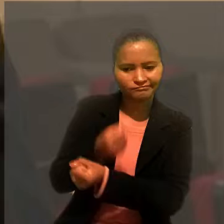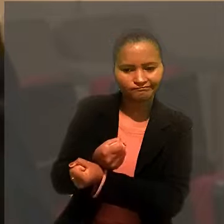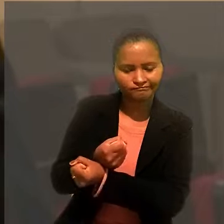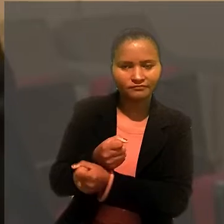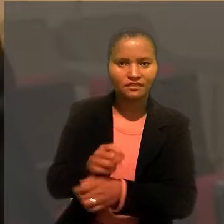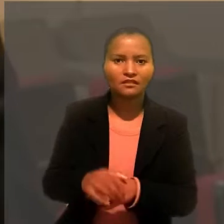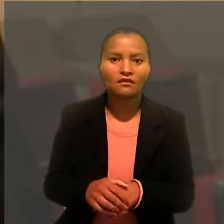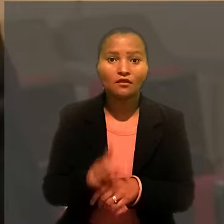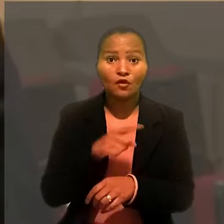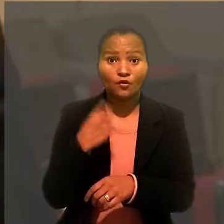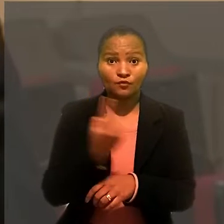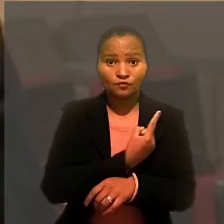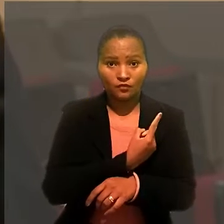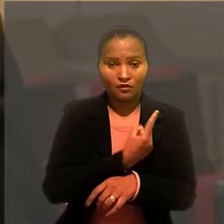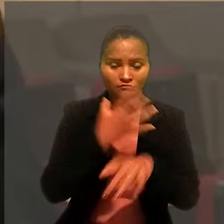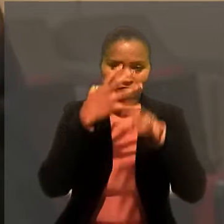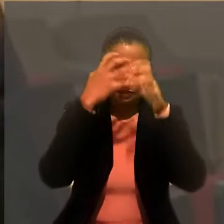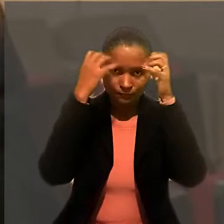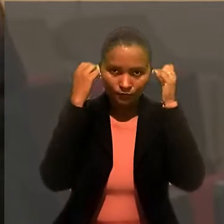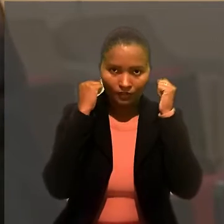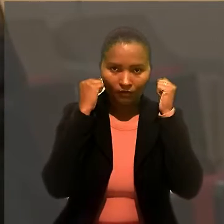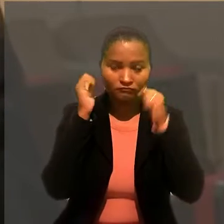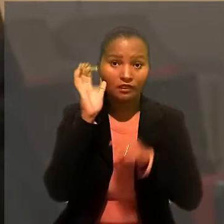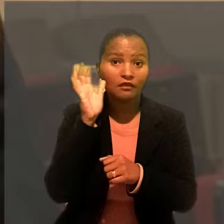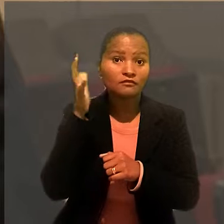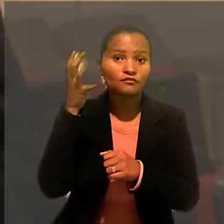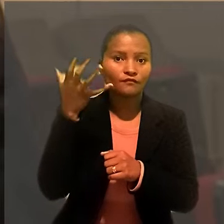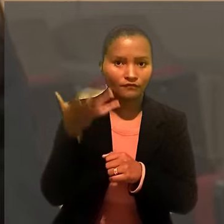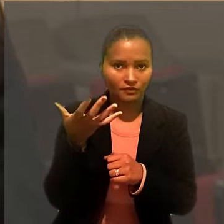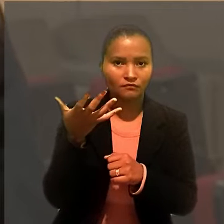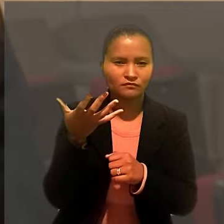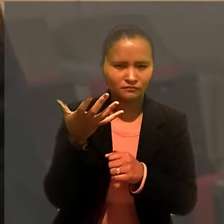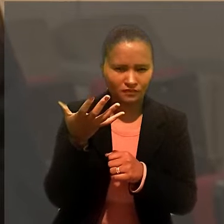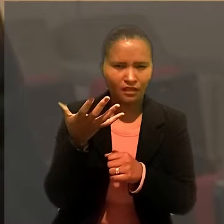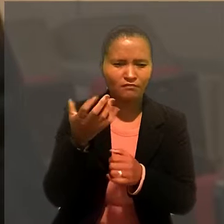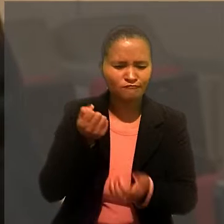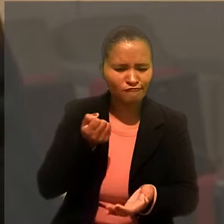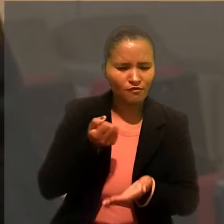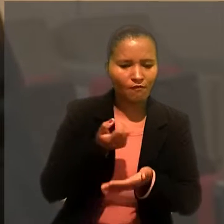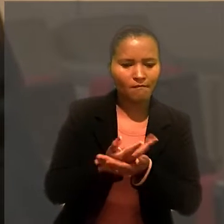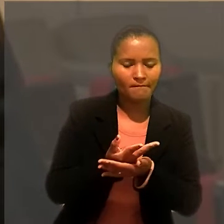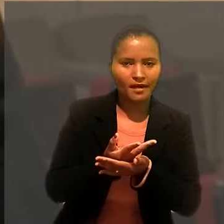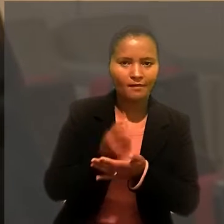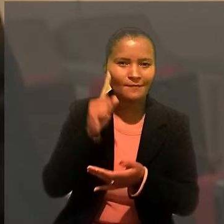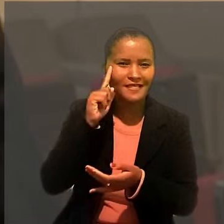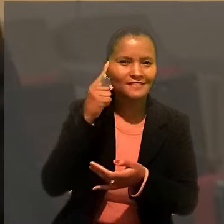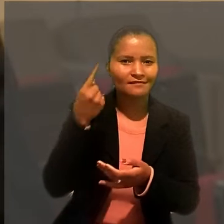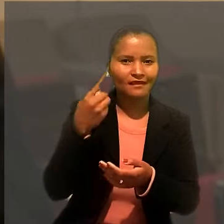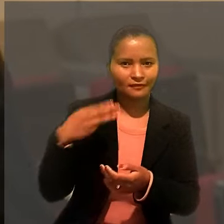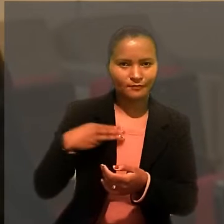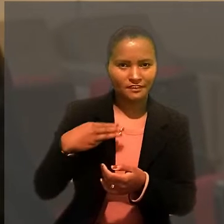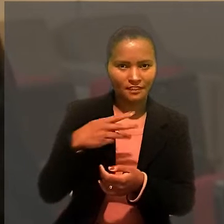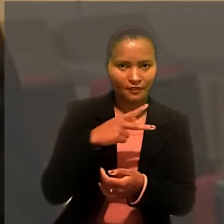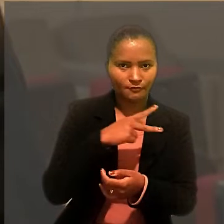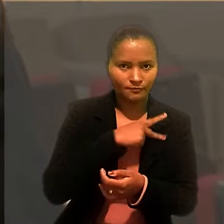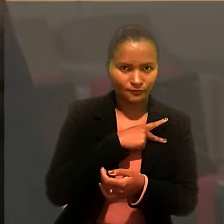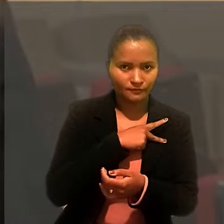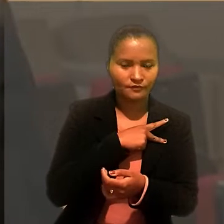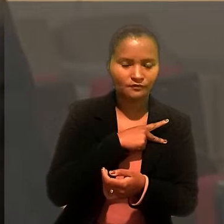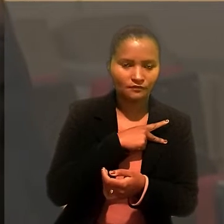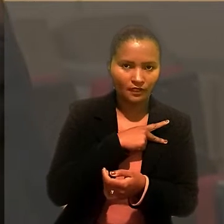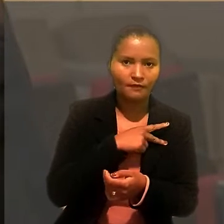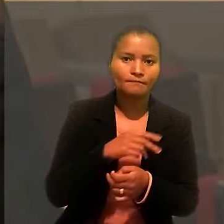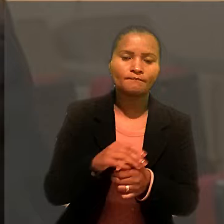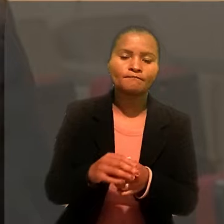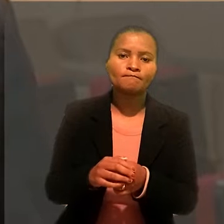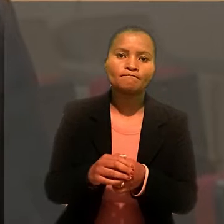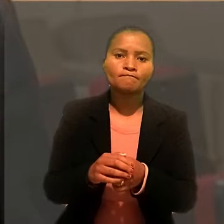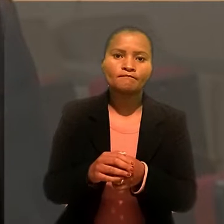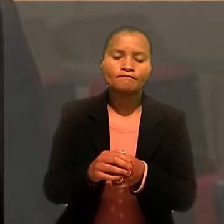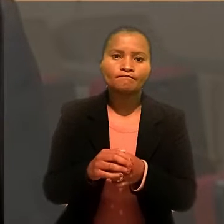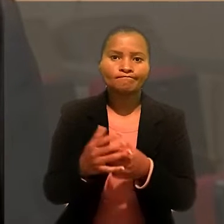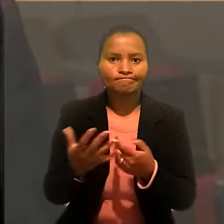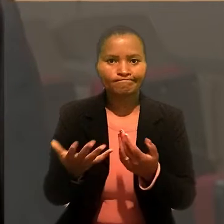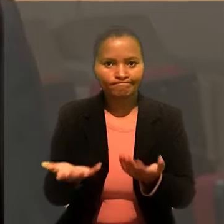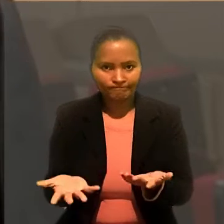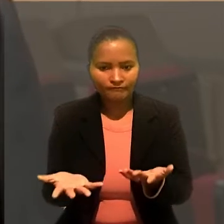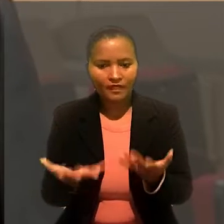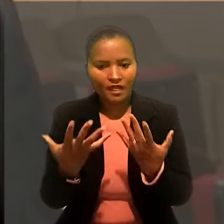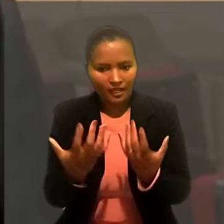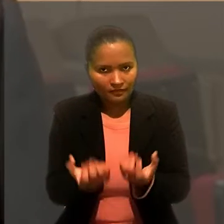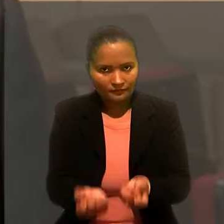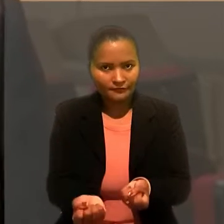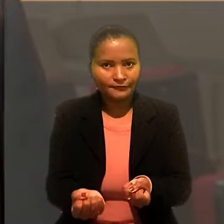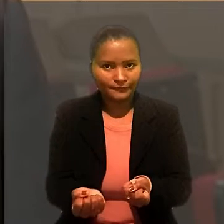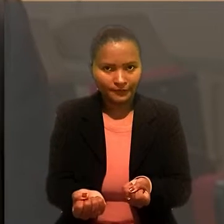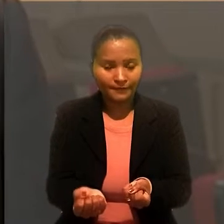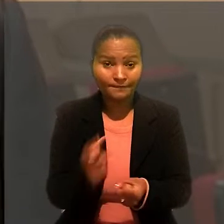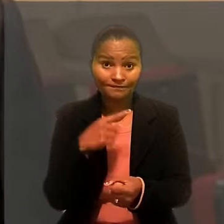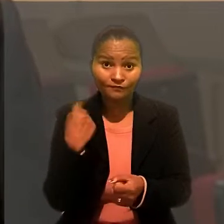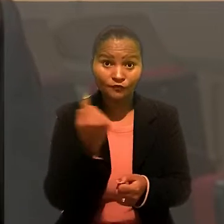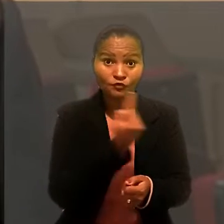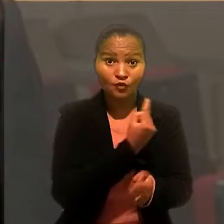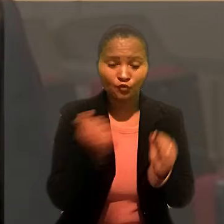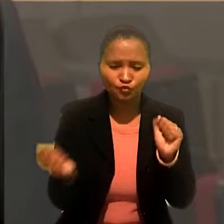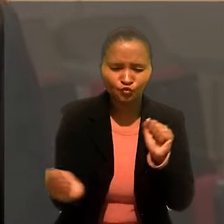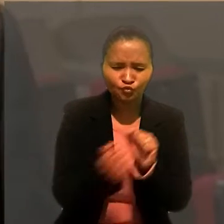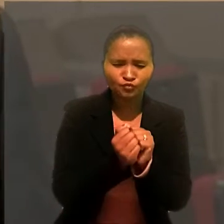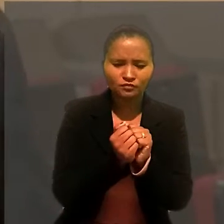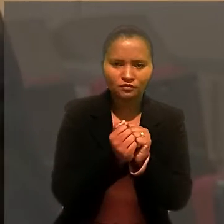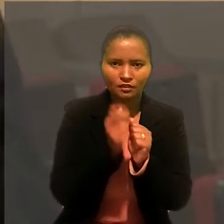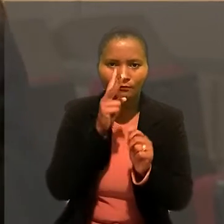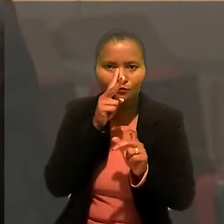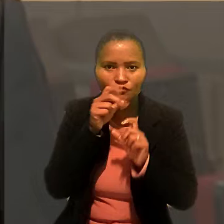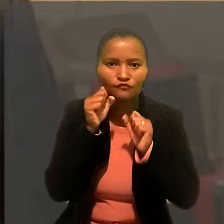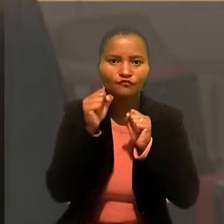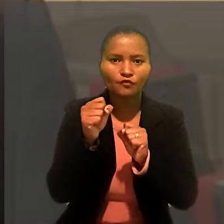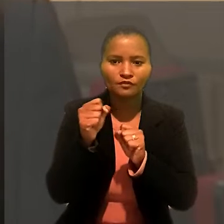"O nosso tribunal resolveu comprar essa ideia do Ministério Público e, com essa adesão, nós juntamos a força do trabalho